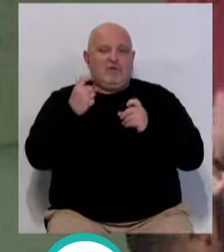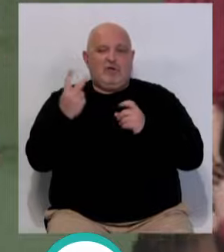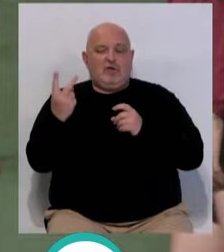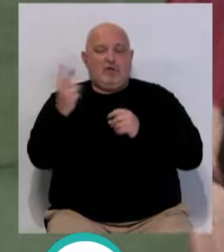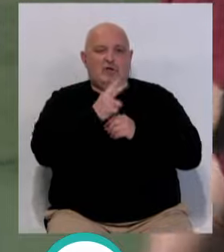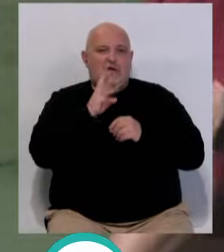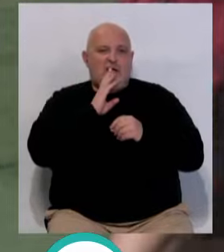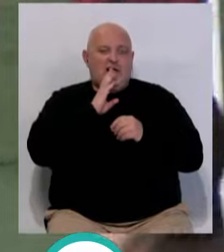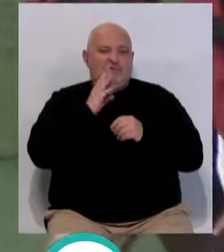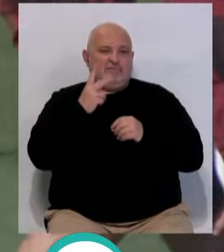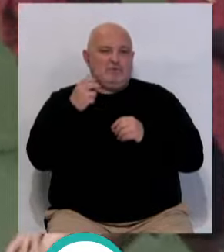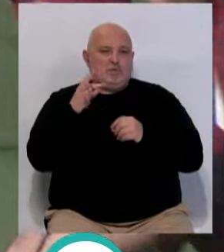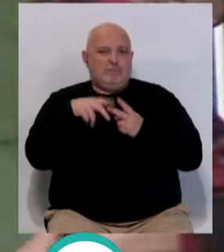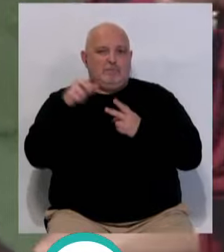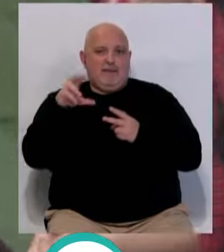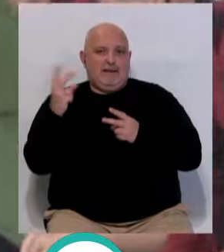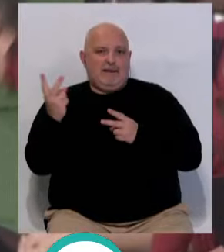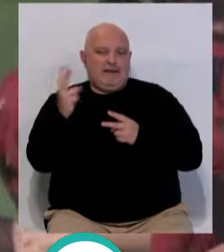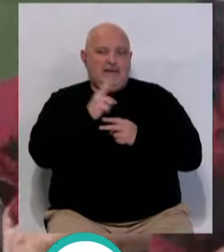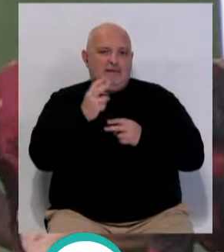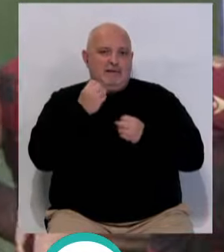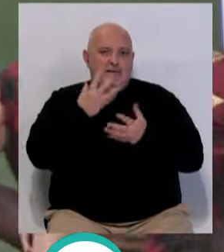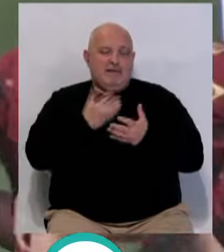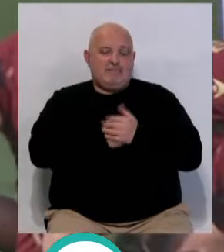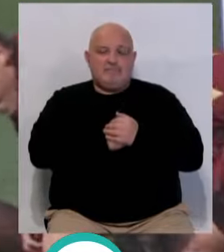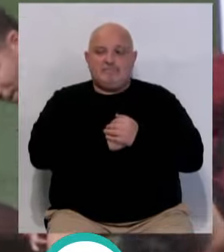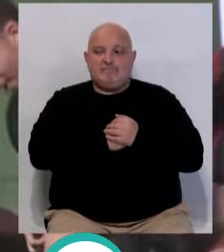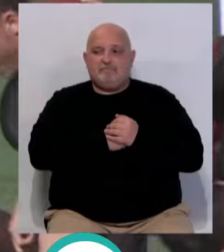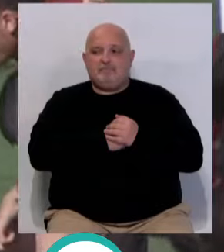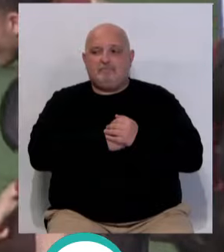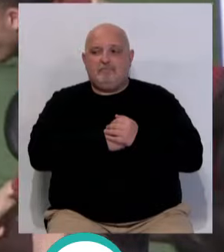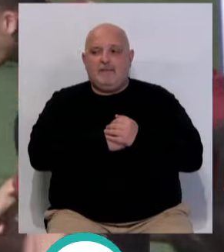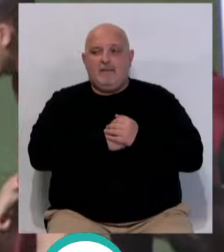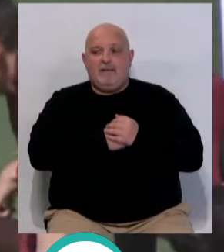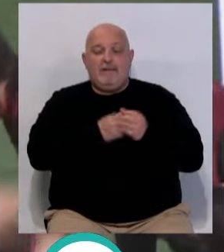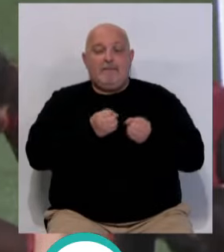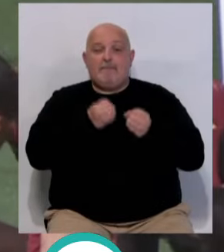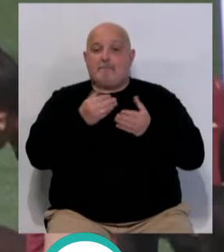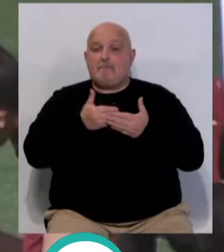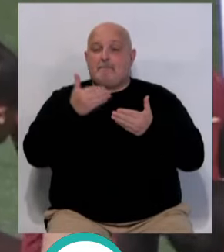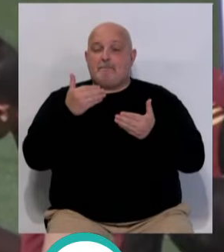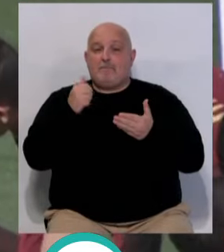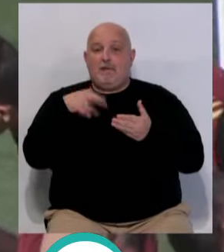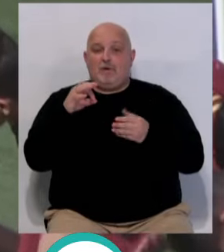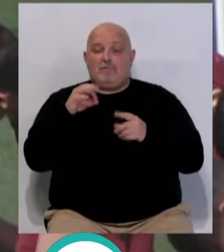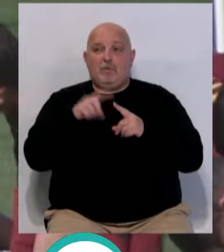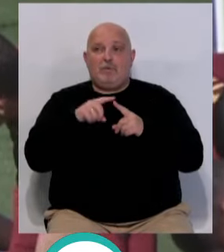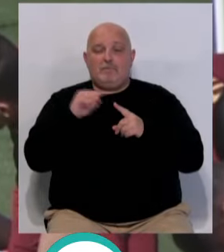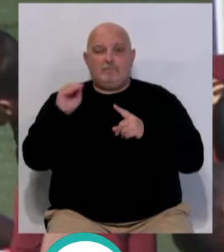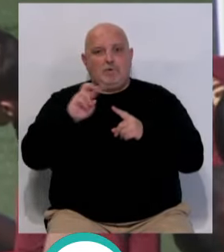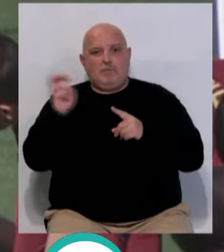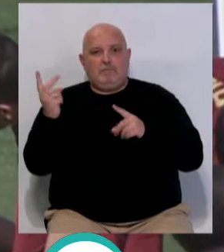chavales ahora mismo en la zaga Perdón salía ya lo lo comentamos Antonio que cuando el equipo